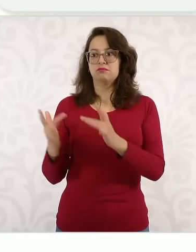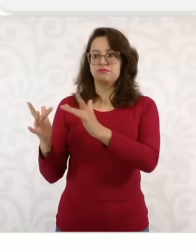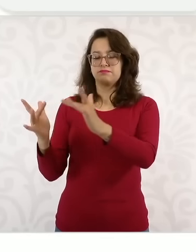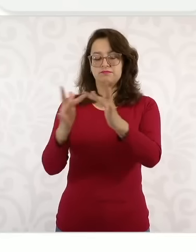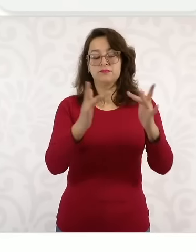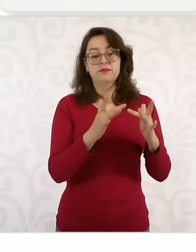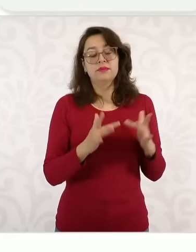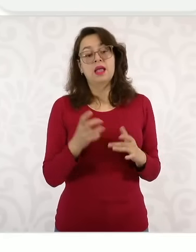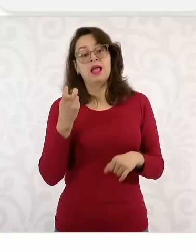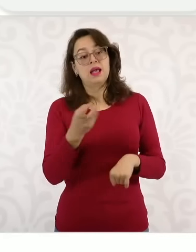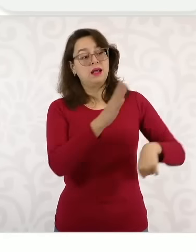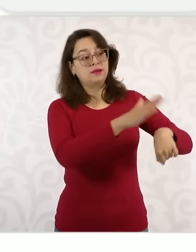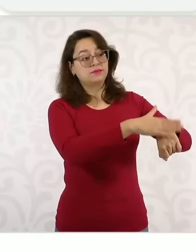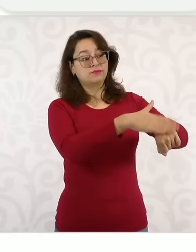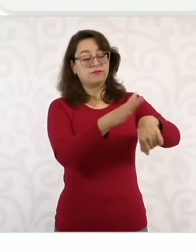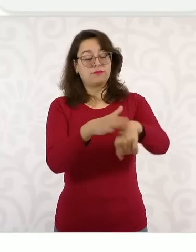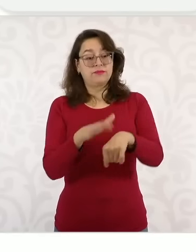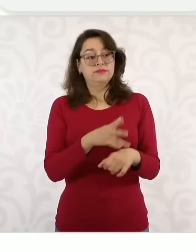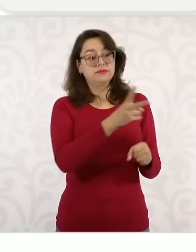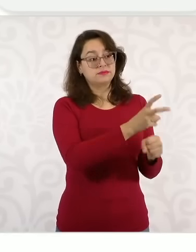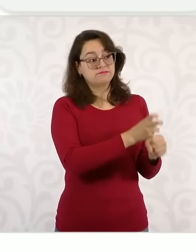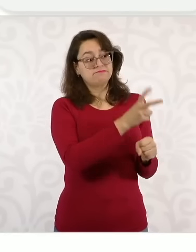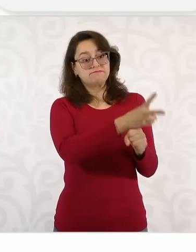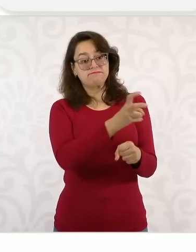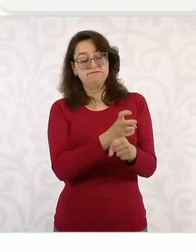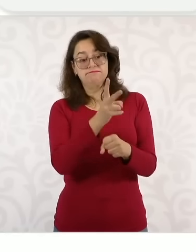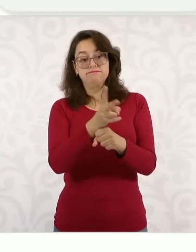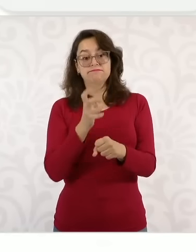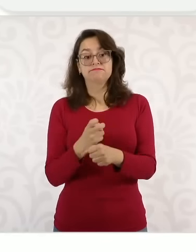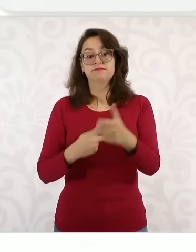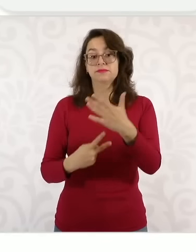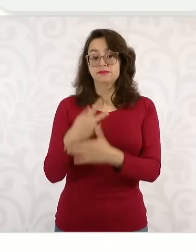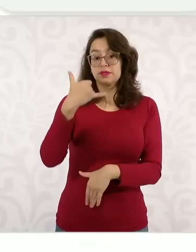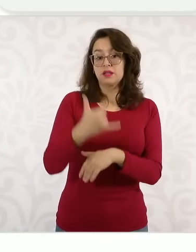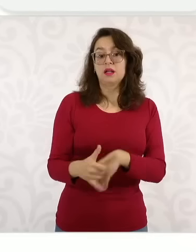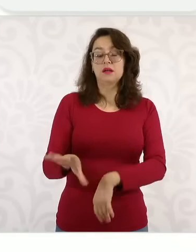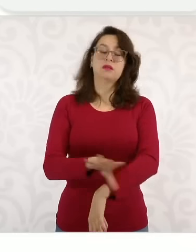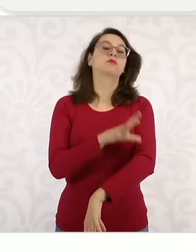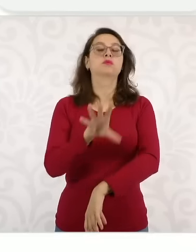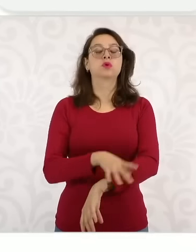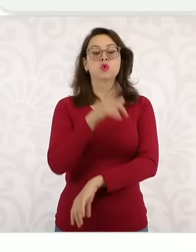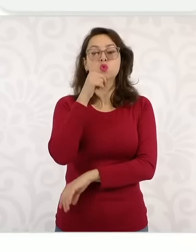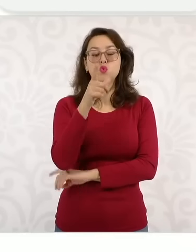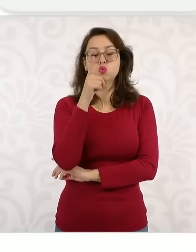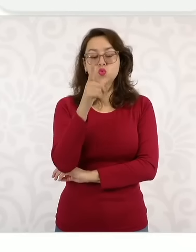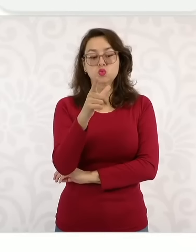para priorizar y agilizar las solicitudes de los proyectos de generación privada que cumplieran con